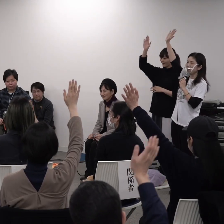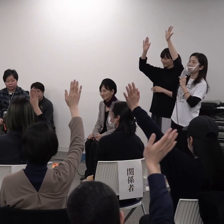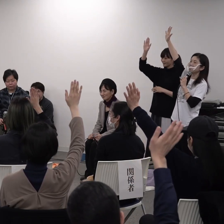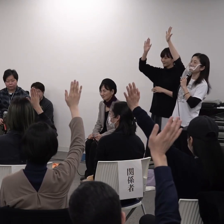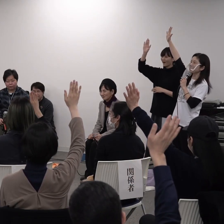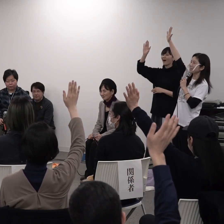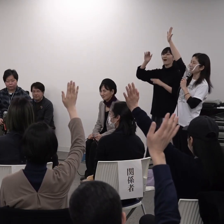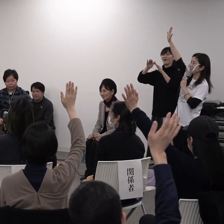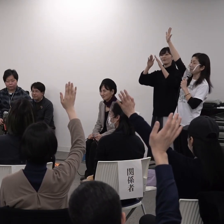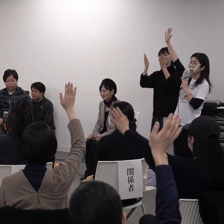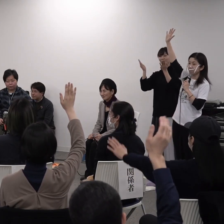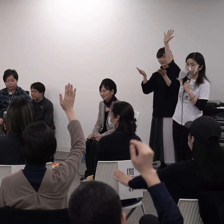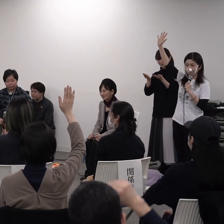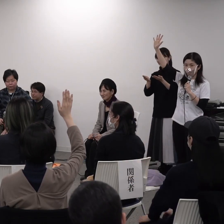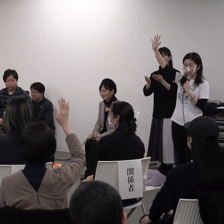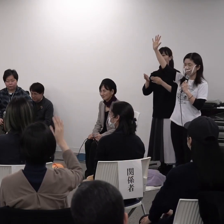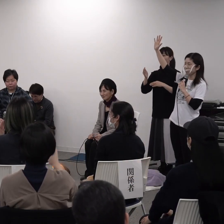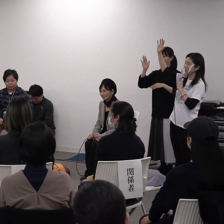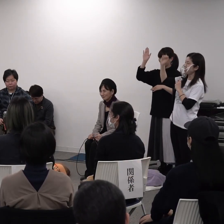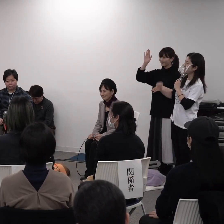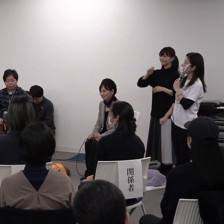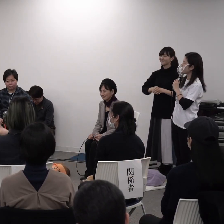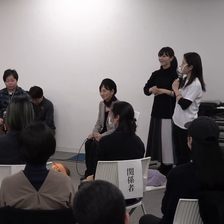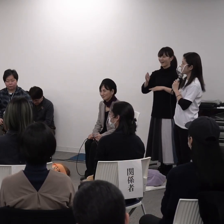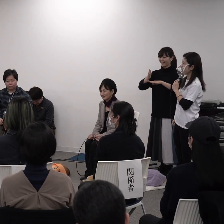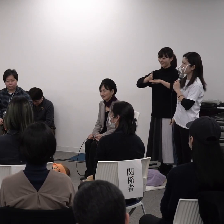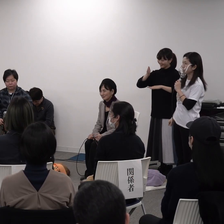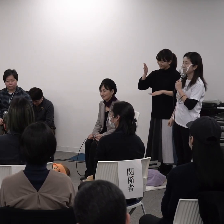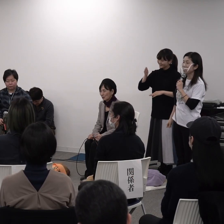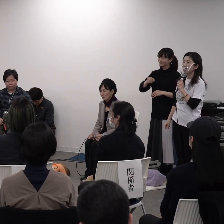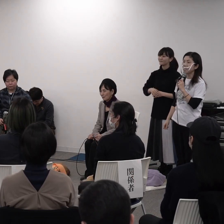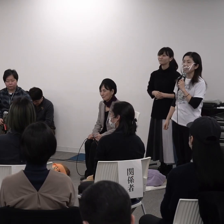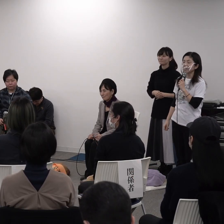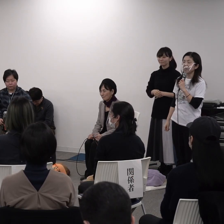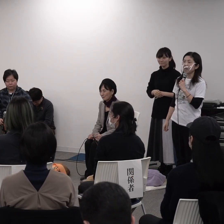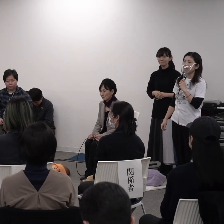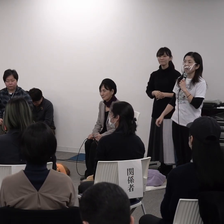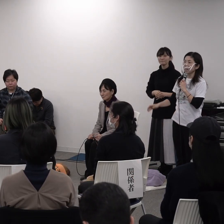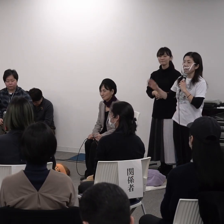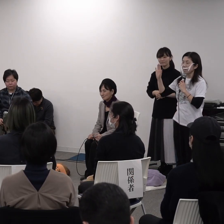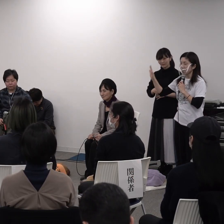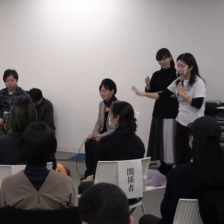ほとんどの方 が手を挙げました 全員ですねありがとうございます